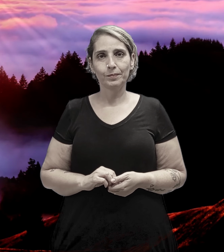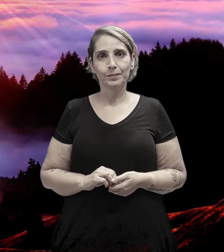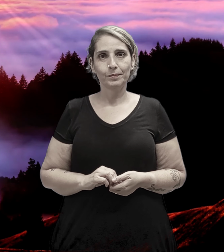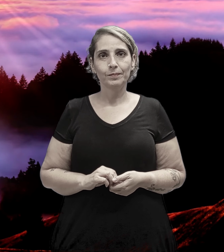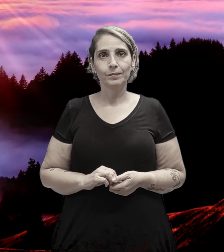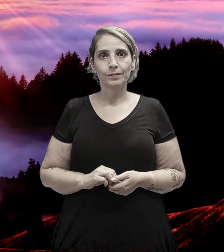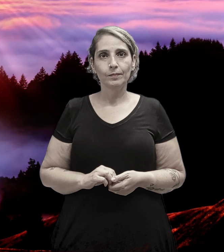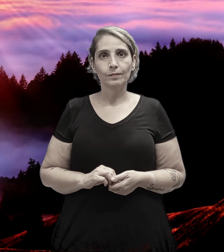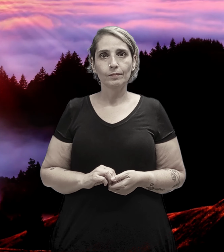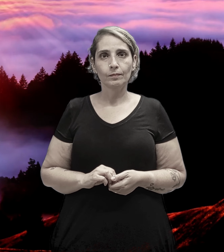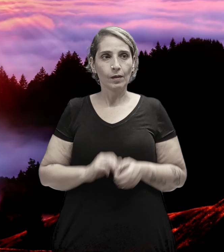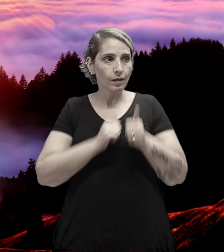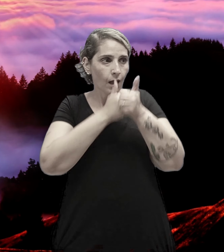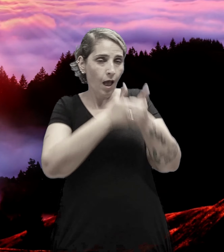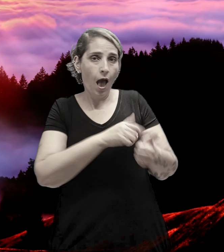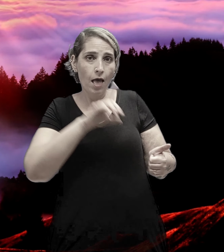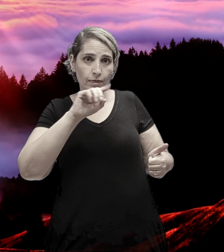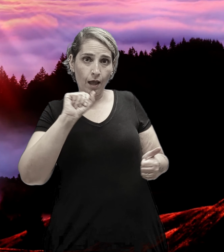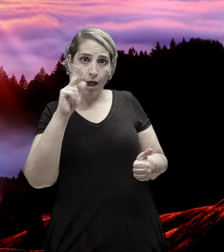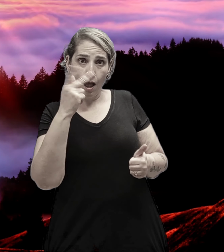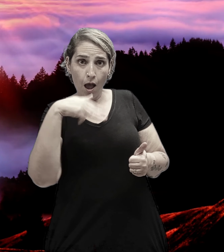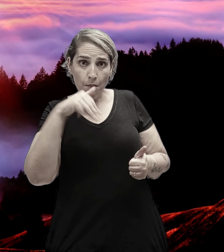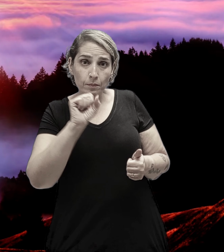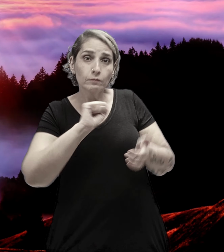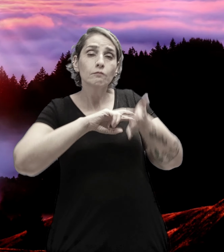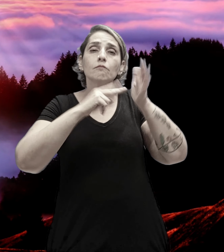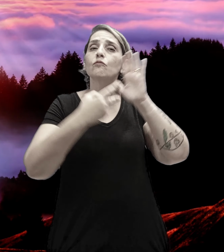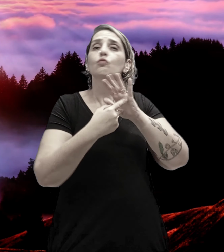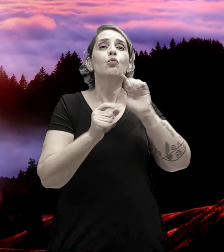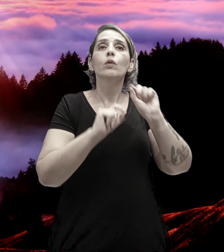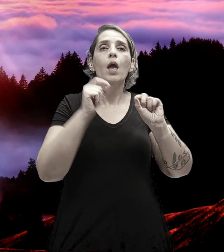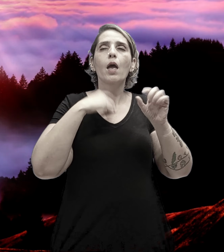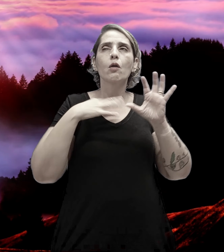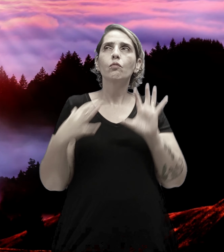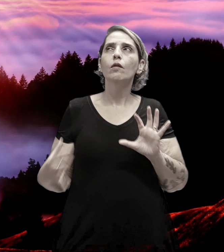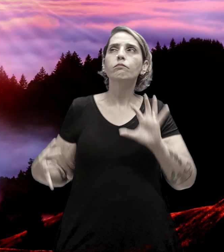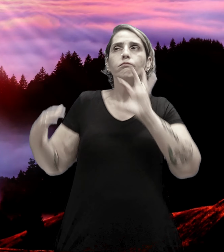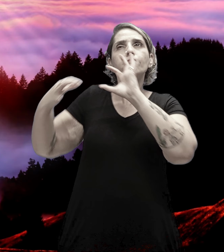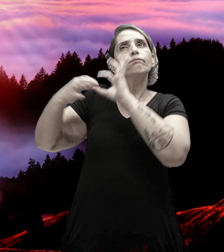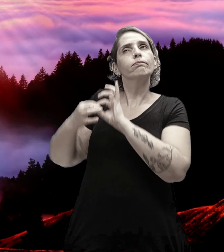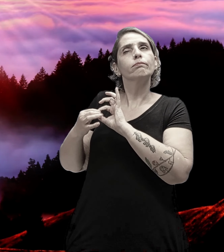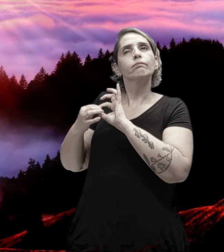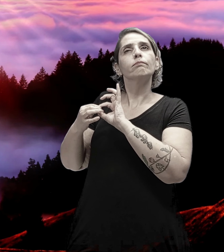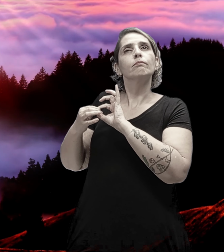Seguir o Dharma é como sintonizar se com uma melodia que sempre esteve presente,